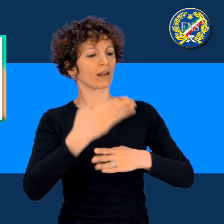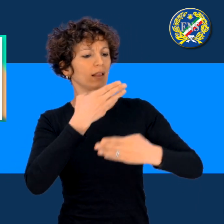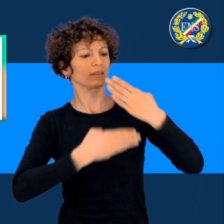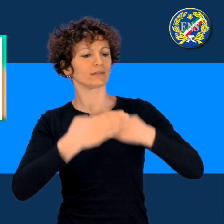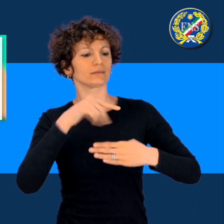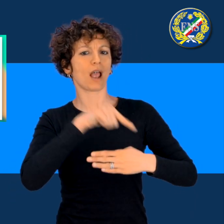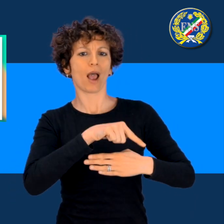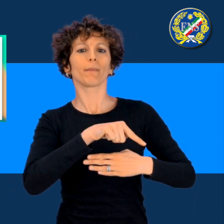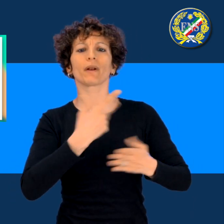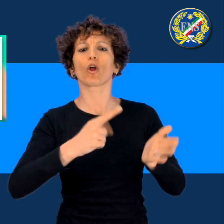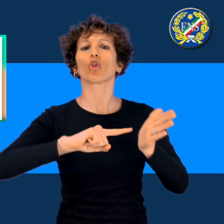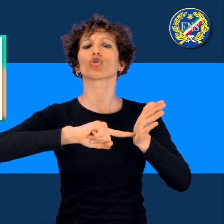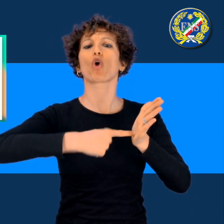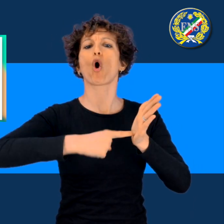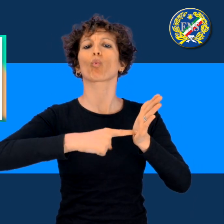della Carta Europea della Disabilità (CED),